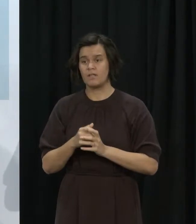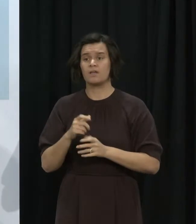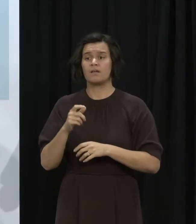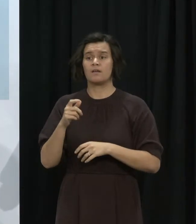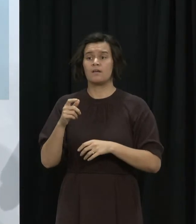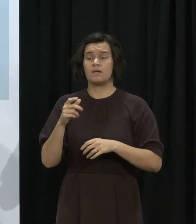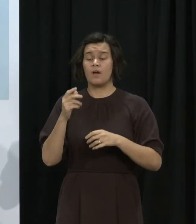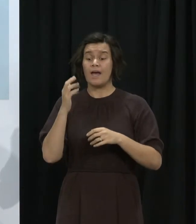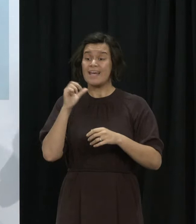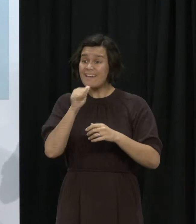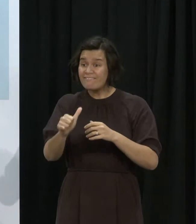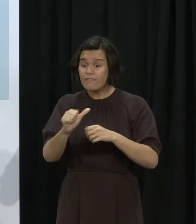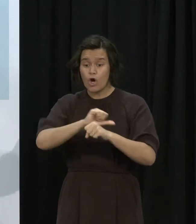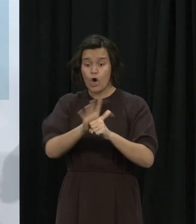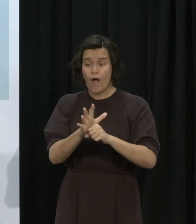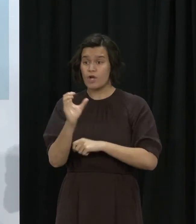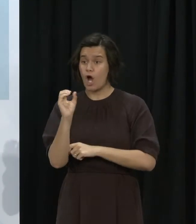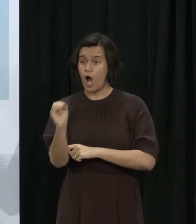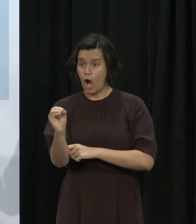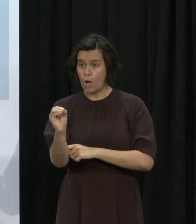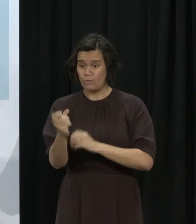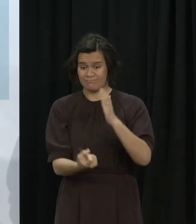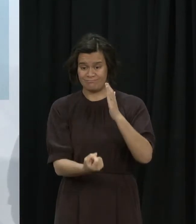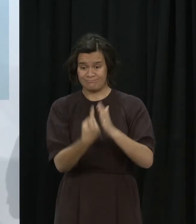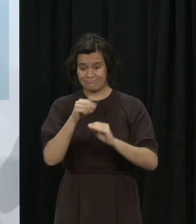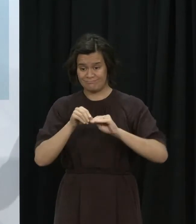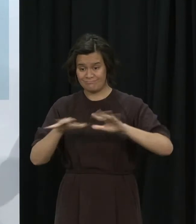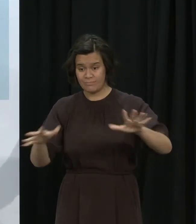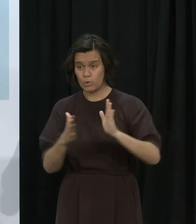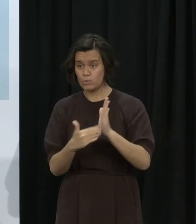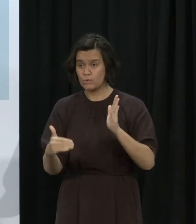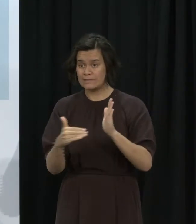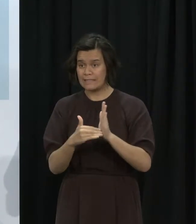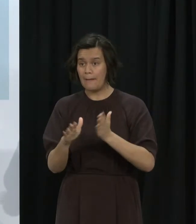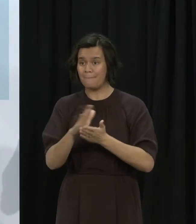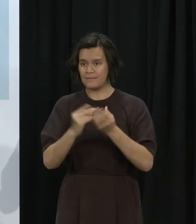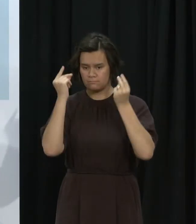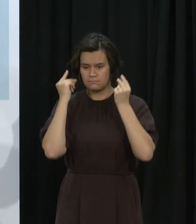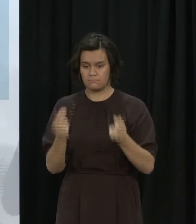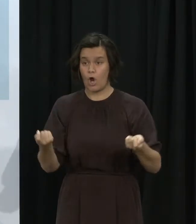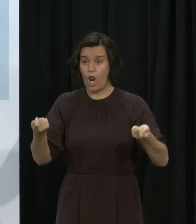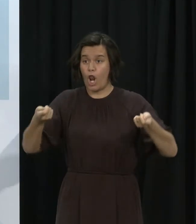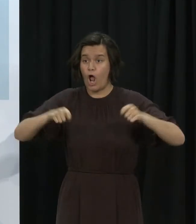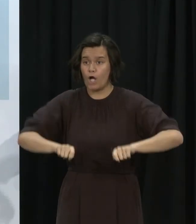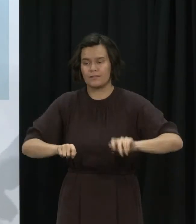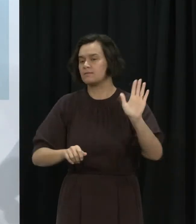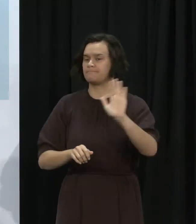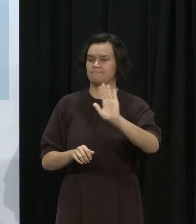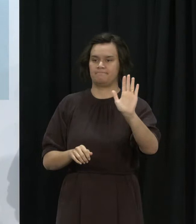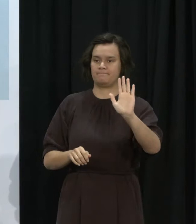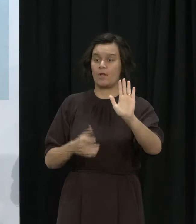i te timatanga o tenei marama